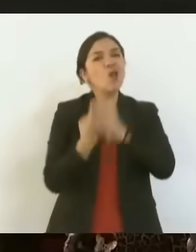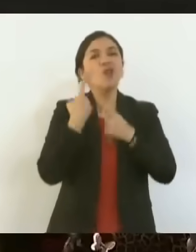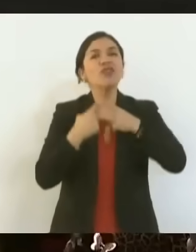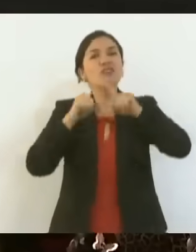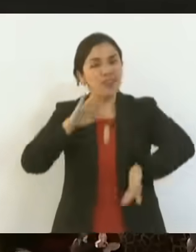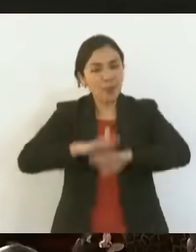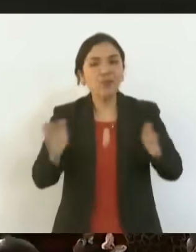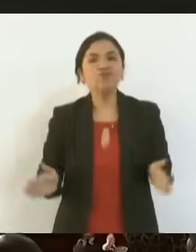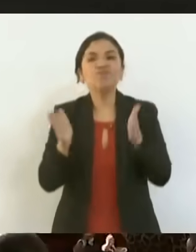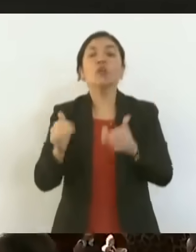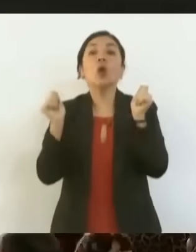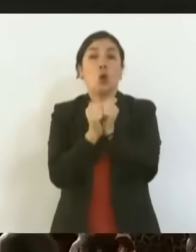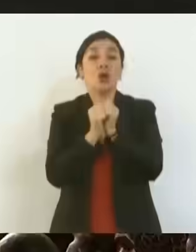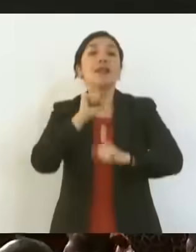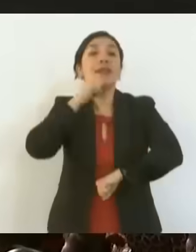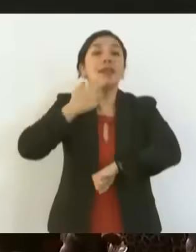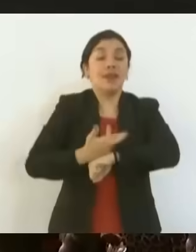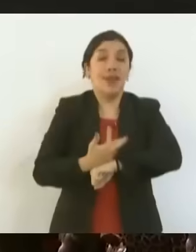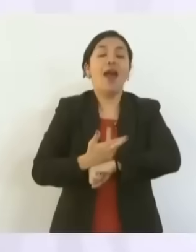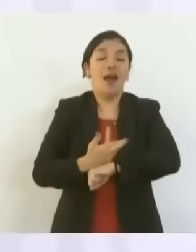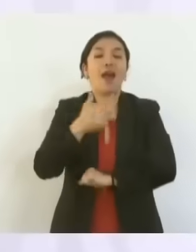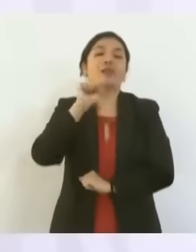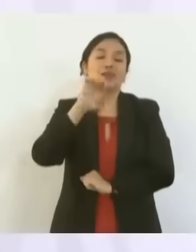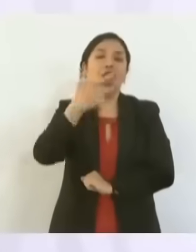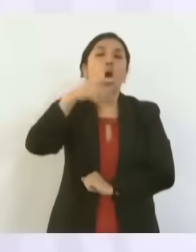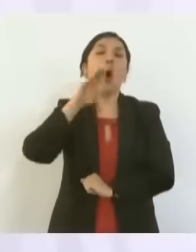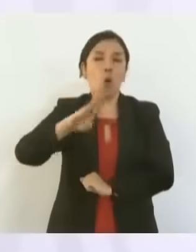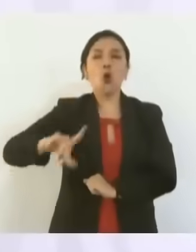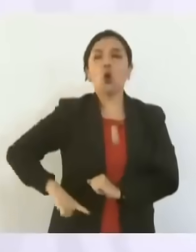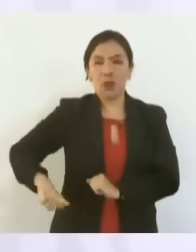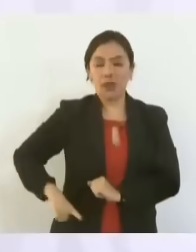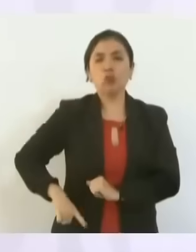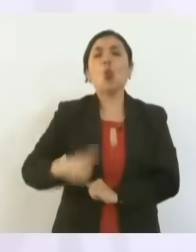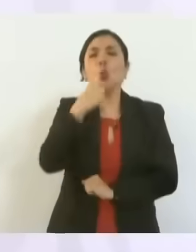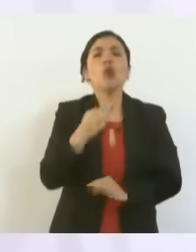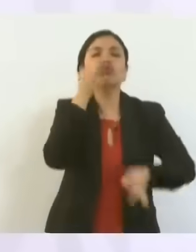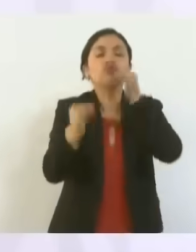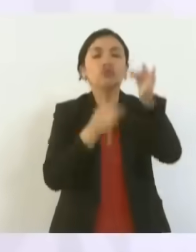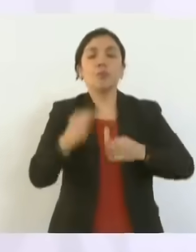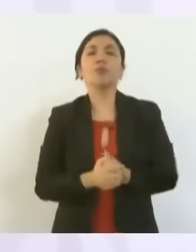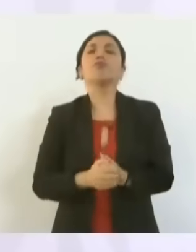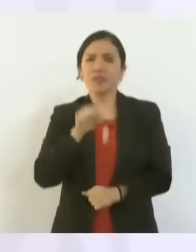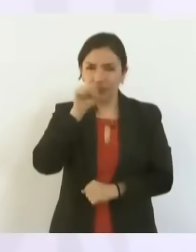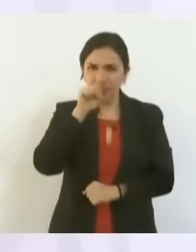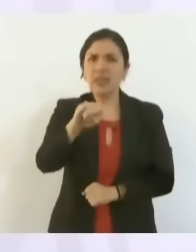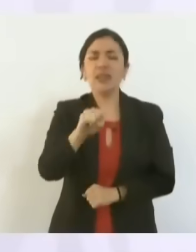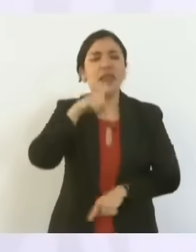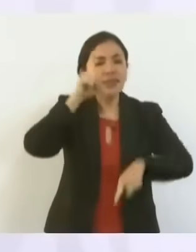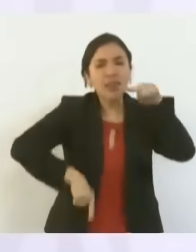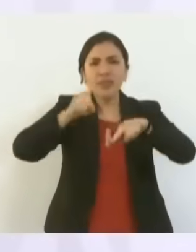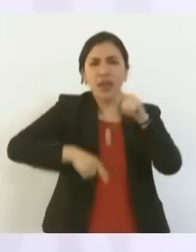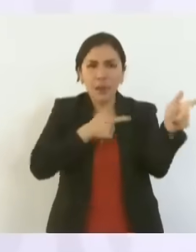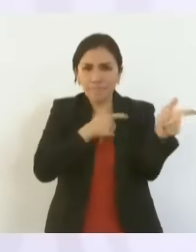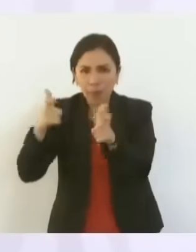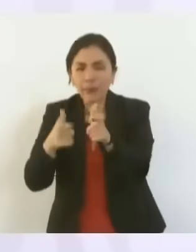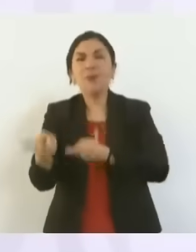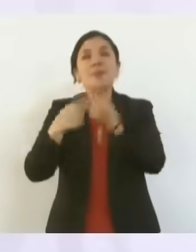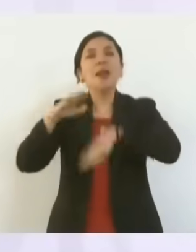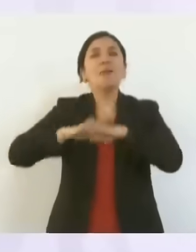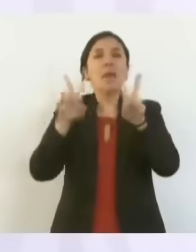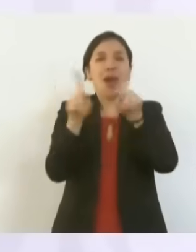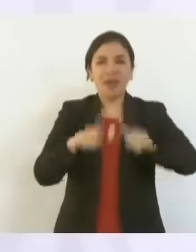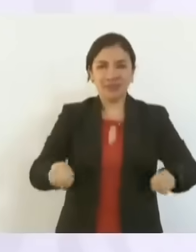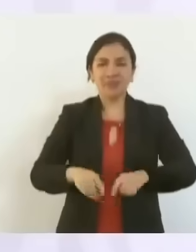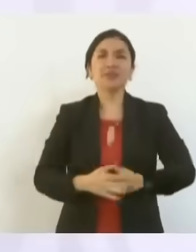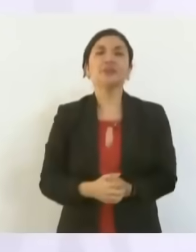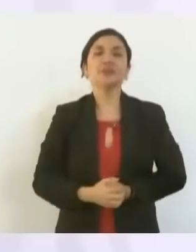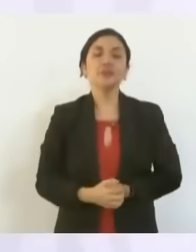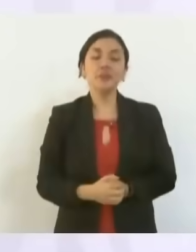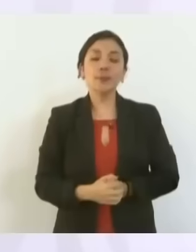de la mano de la Secretaría de Gobernación con la campaña Si al desarme, sí a la paz,